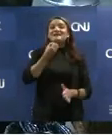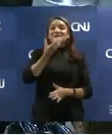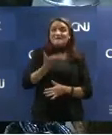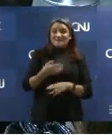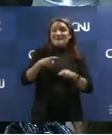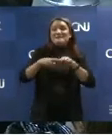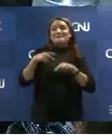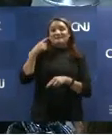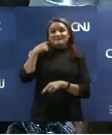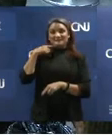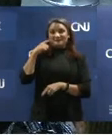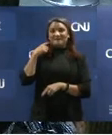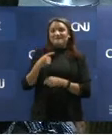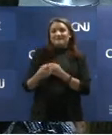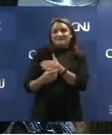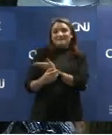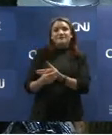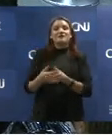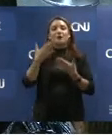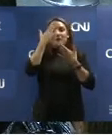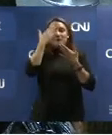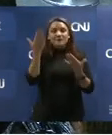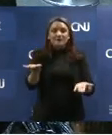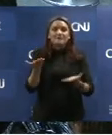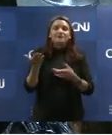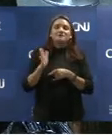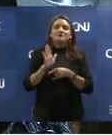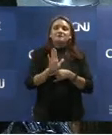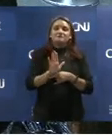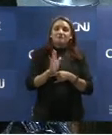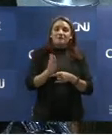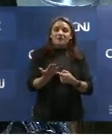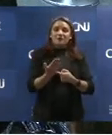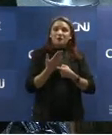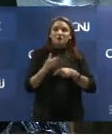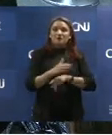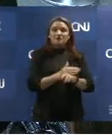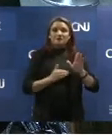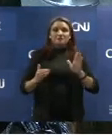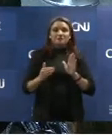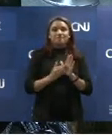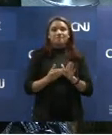Agradeço a colaboração de todos Senhoras e senhores que estão presentes